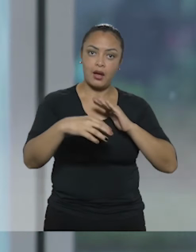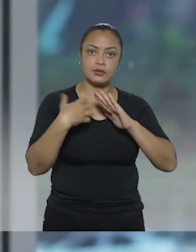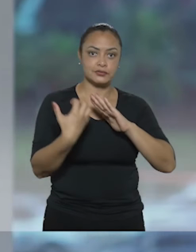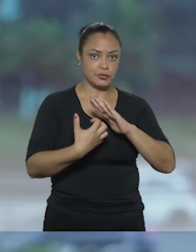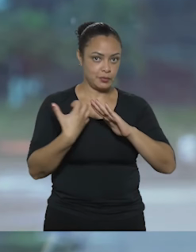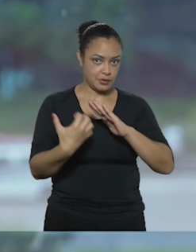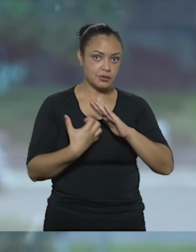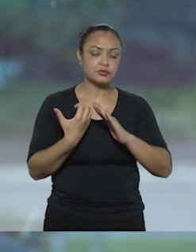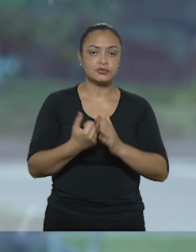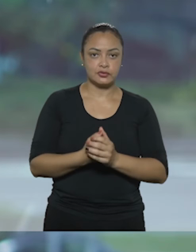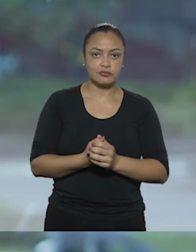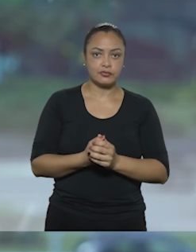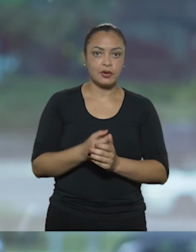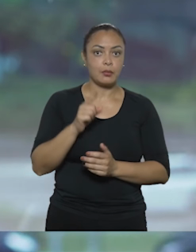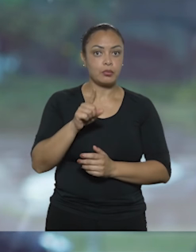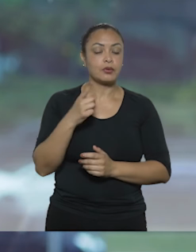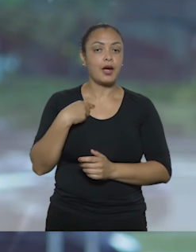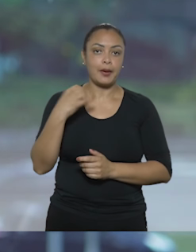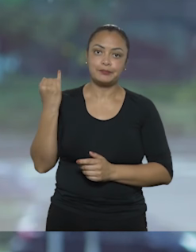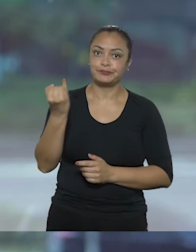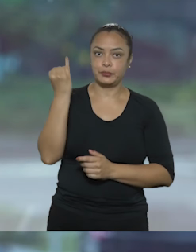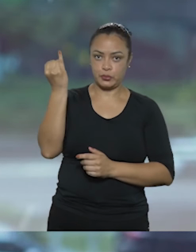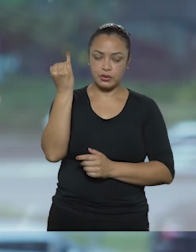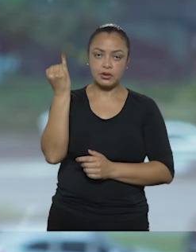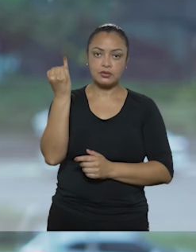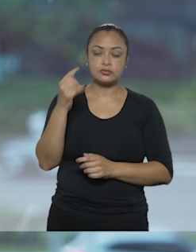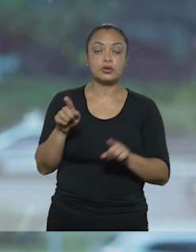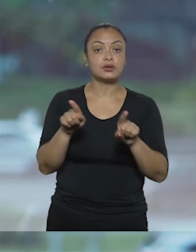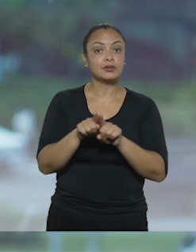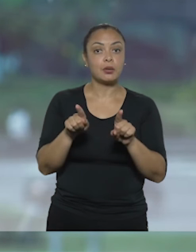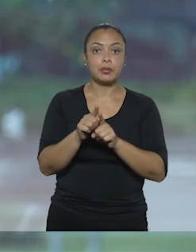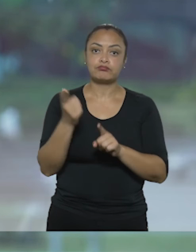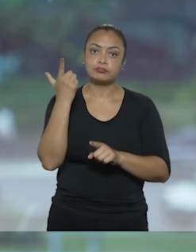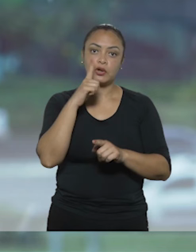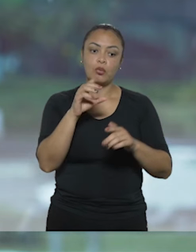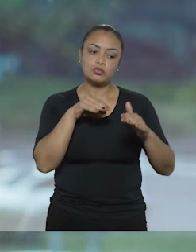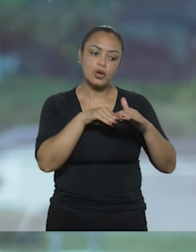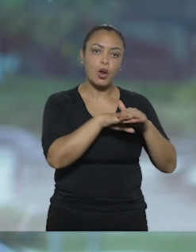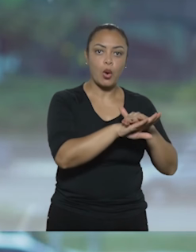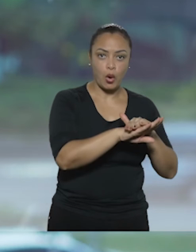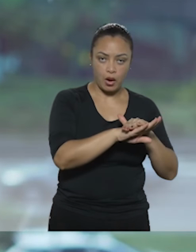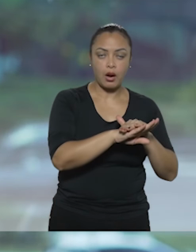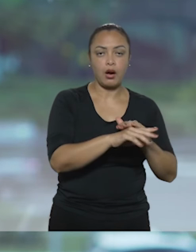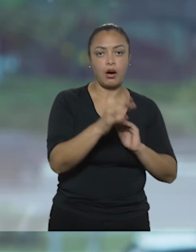o setor que o BCIA tem uma posição relevante e a não alocação do fundo no setor de fundos